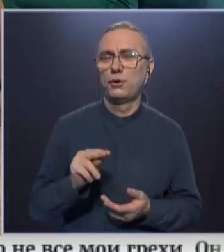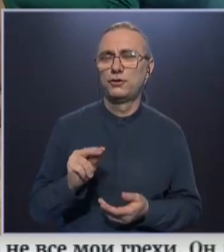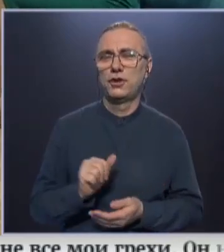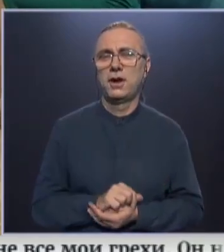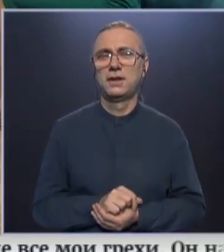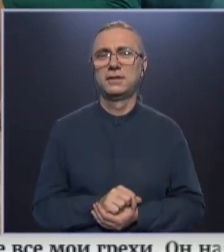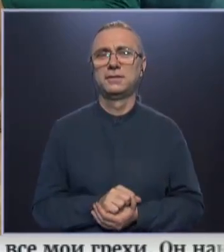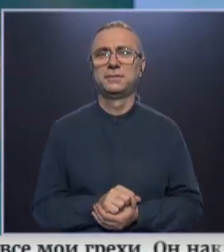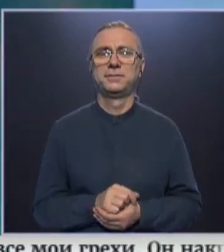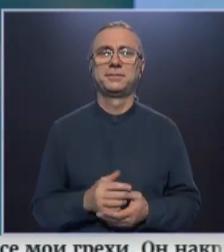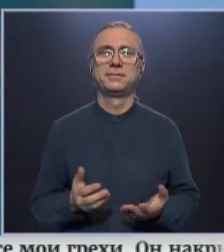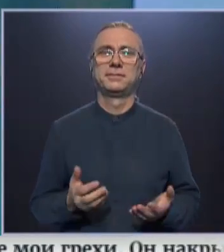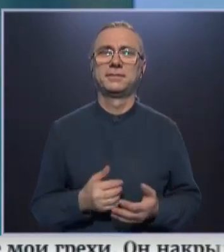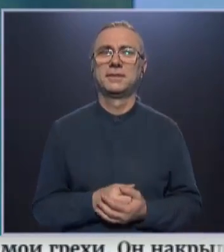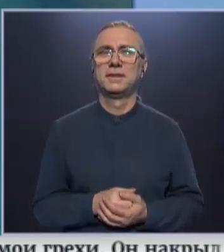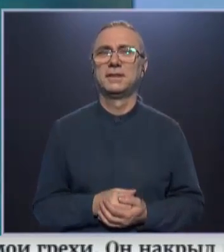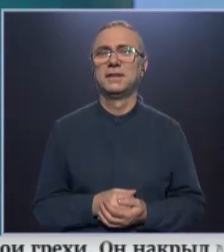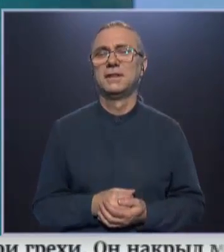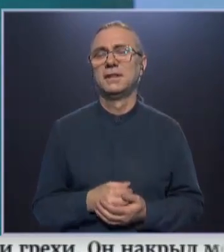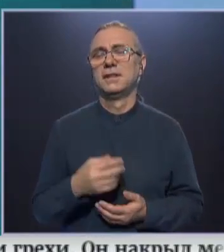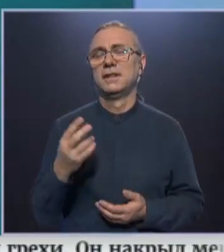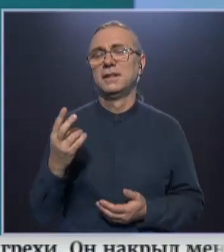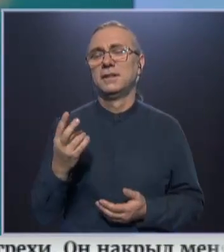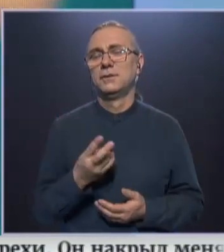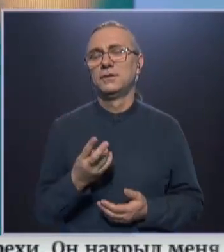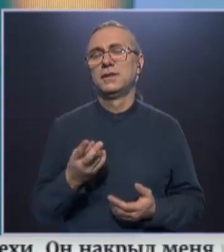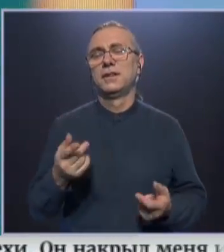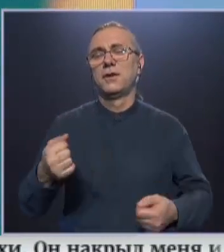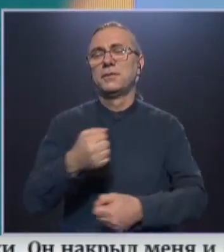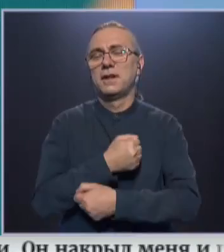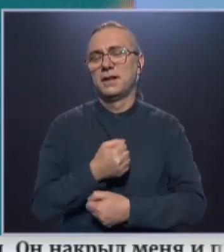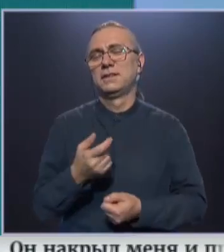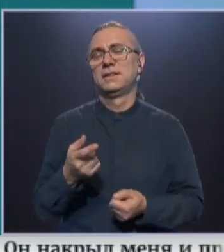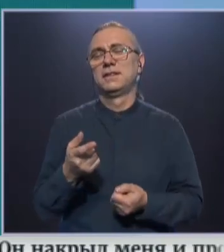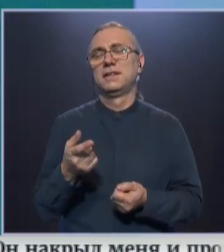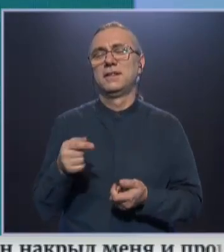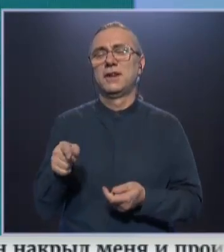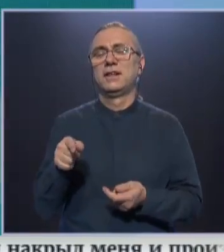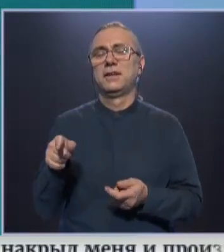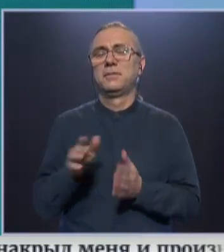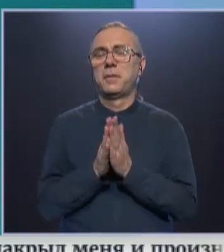всей любовью и нежностью обнять его и попросить покаяться в тех суевериях малодушие доверии каком-то